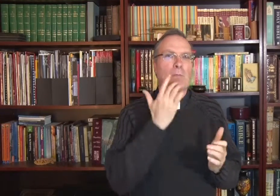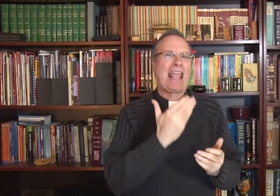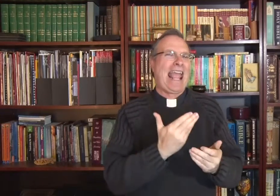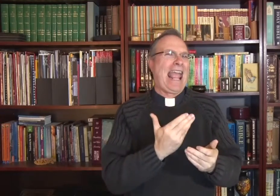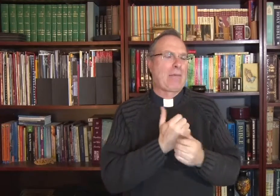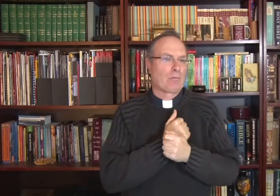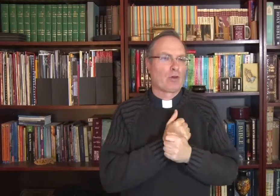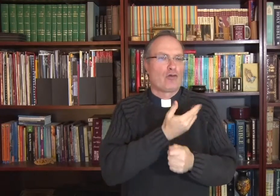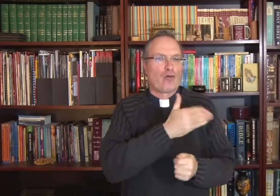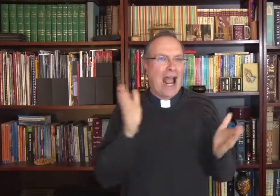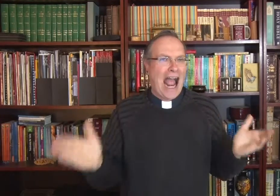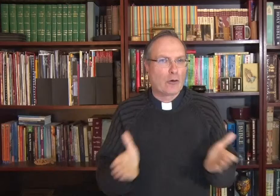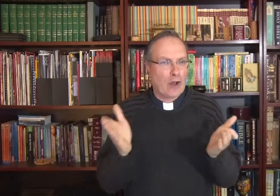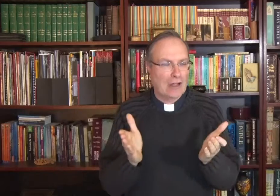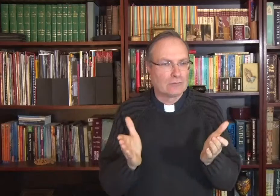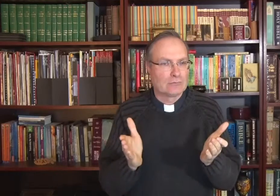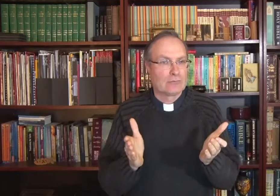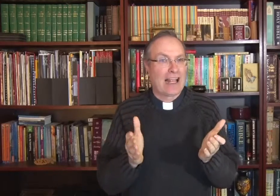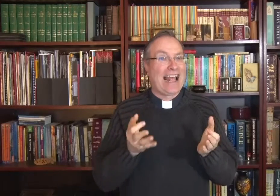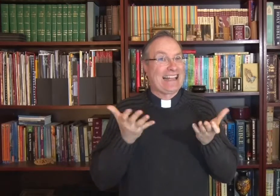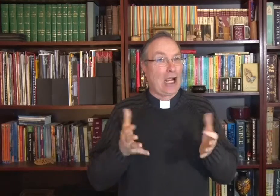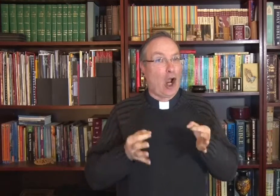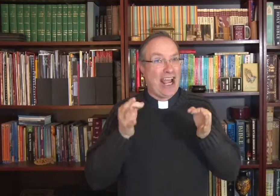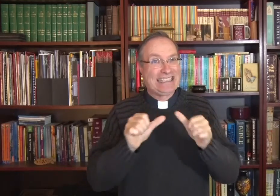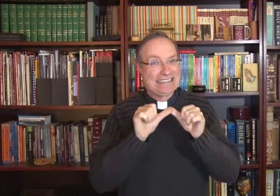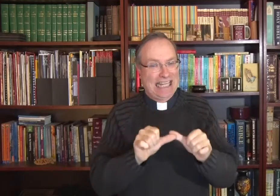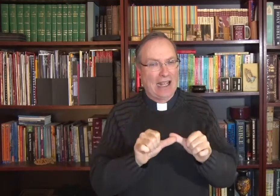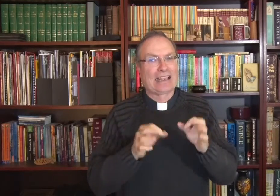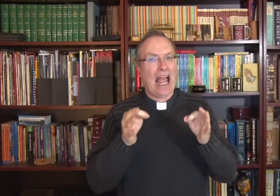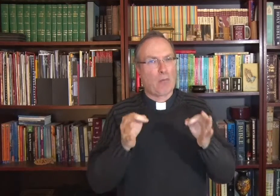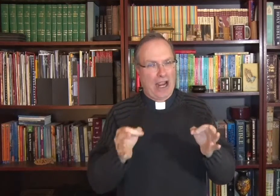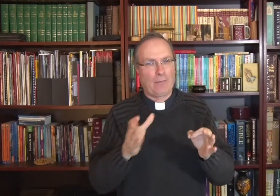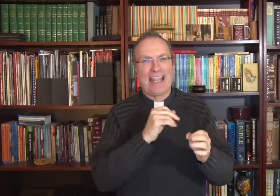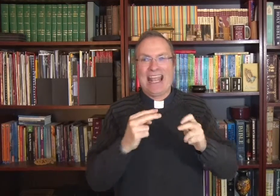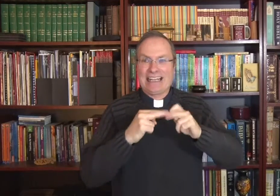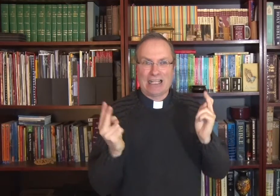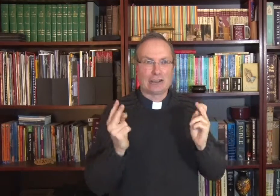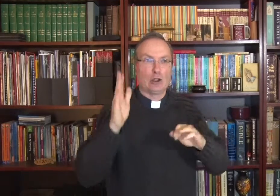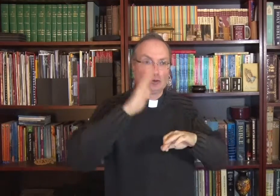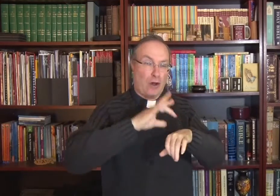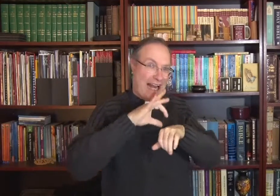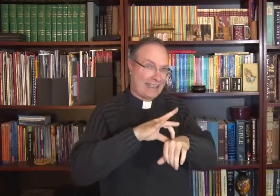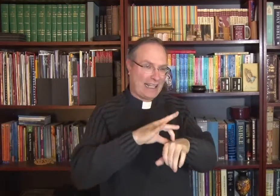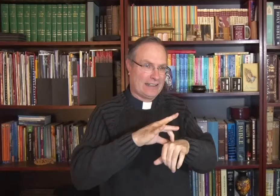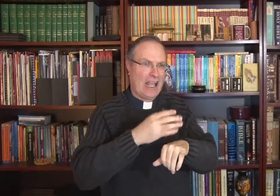Bien-aimés, je vous encourage, en tant que résidents temporaires et étrangers sur la terre,